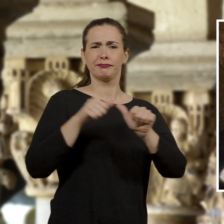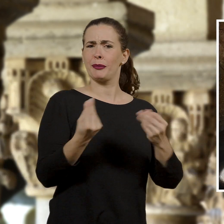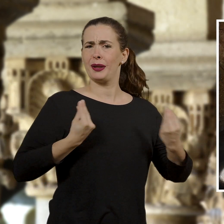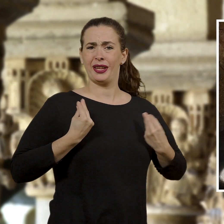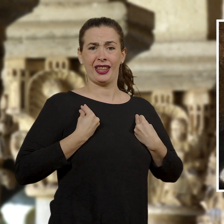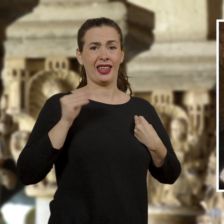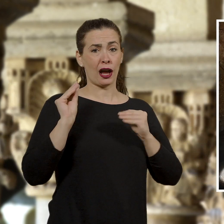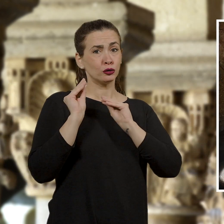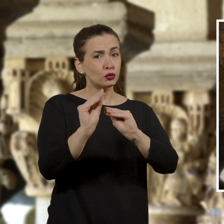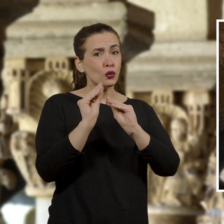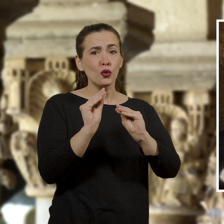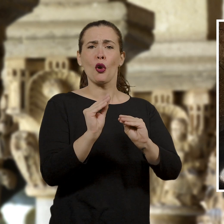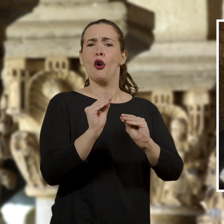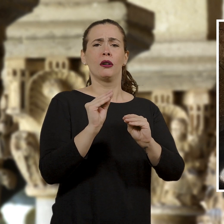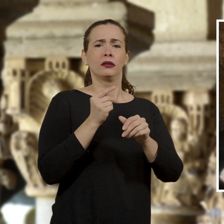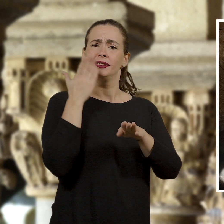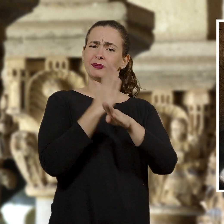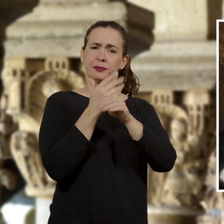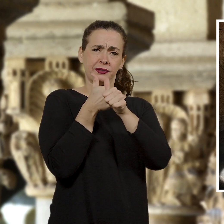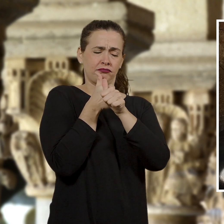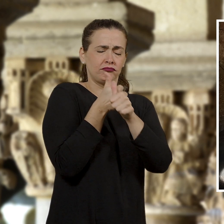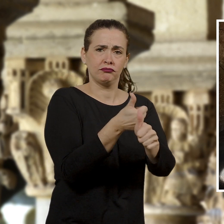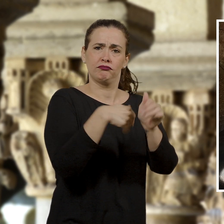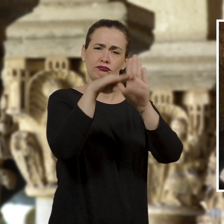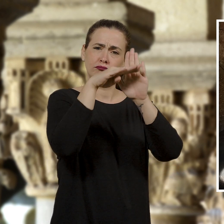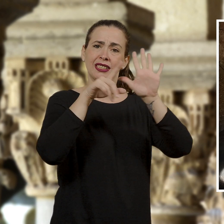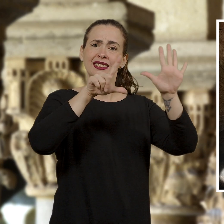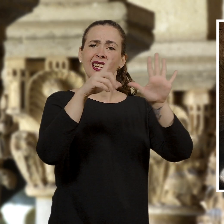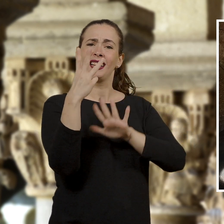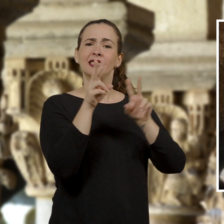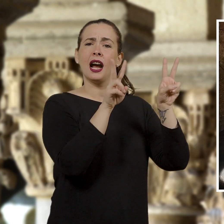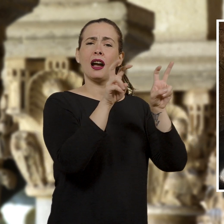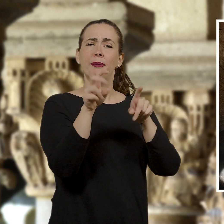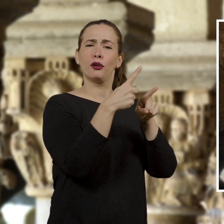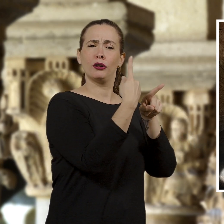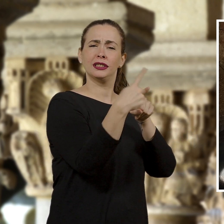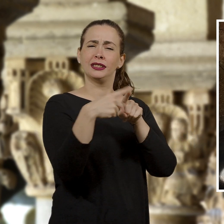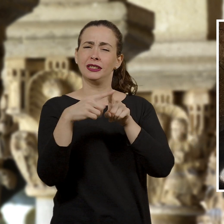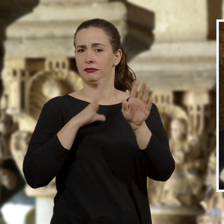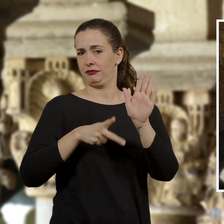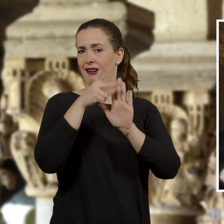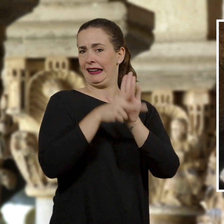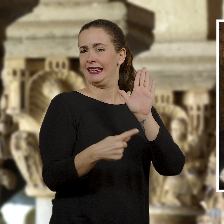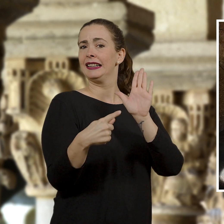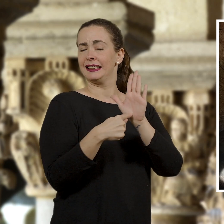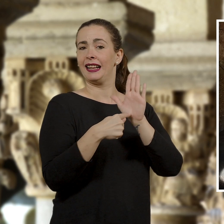Tota la seva vida estava articulada pels 73 capítols de la regla.